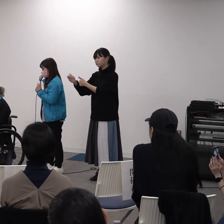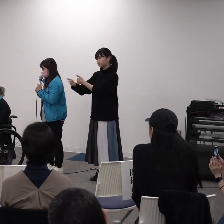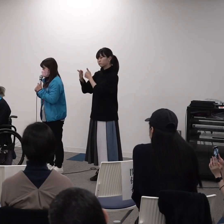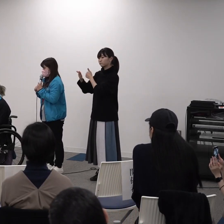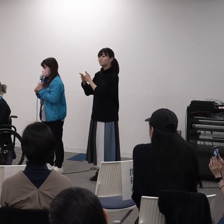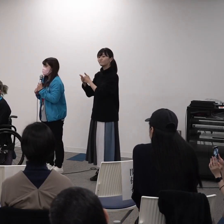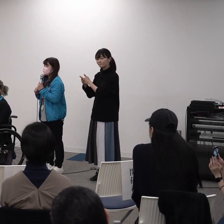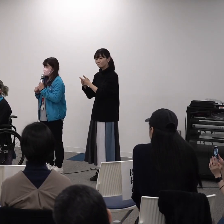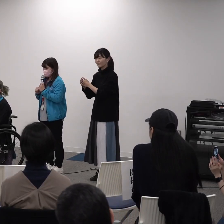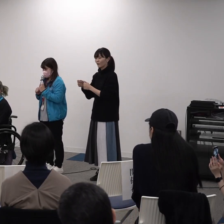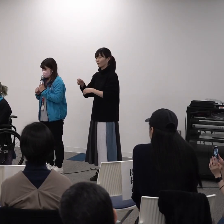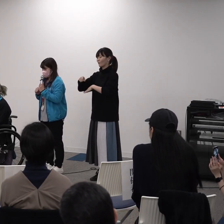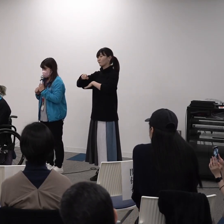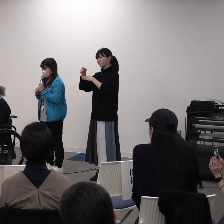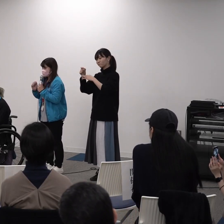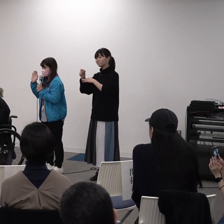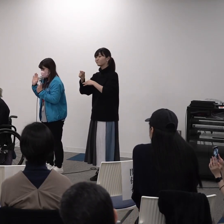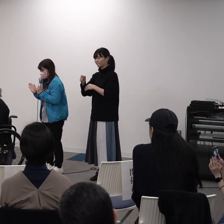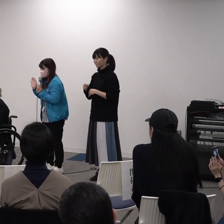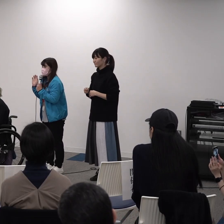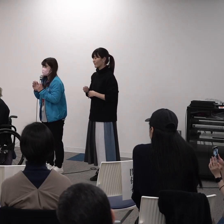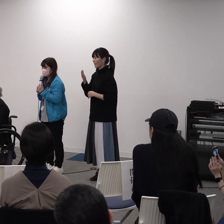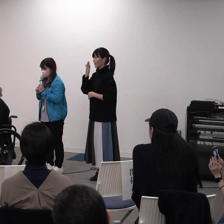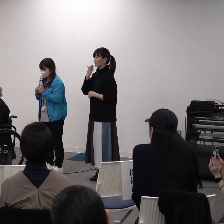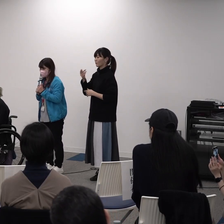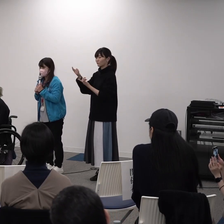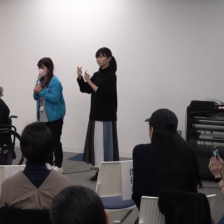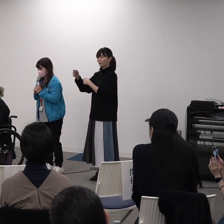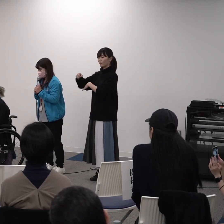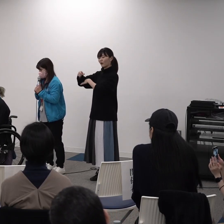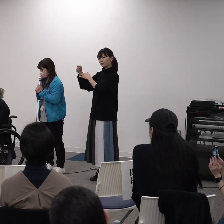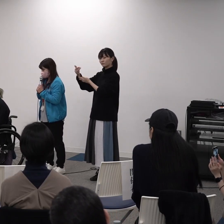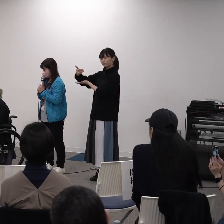とても楽になる 佐藤さんもとても楽になったっていうのは聞いてます